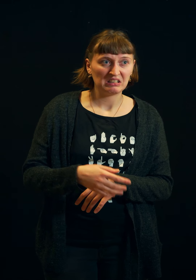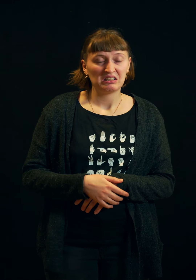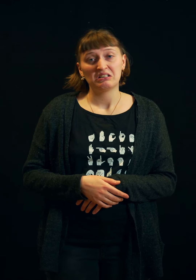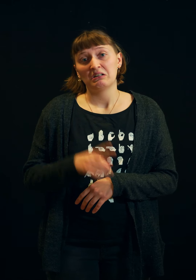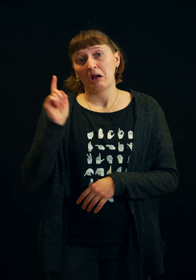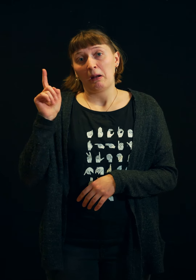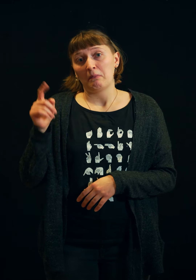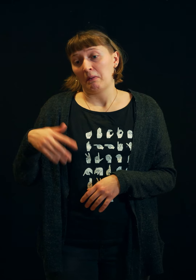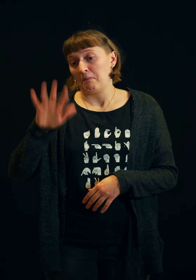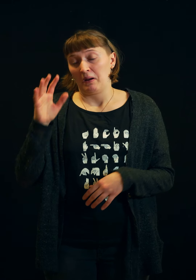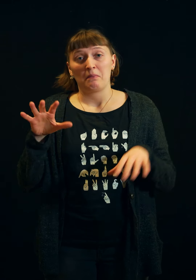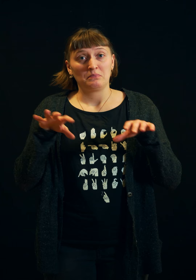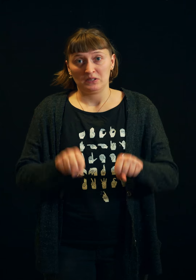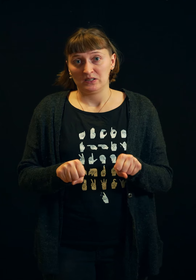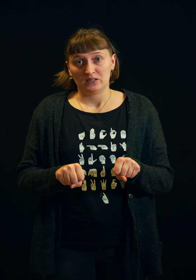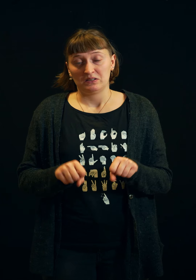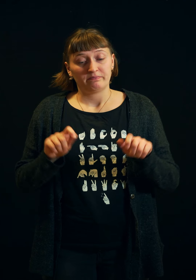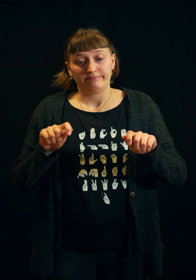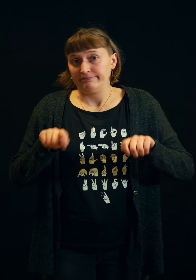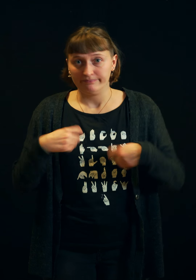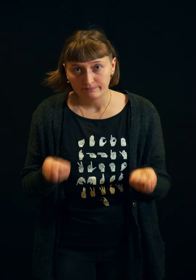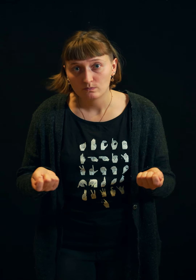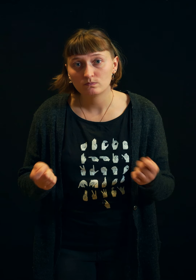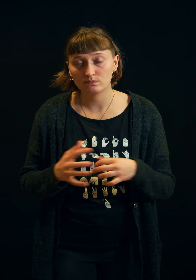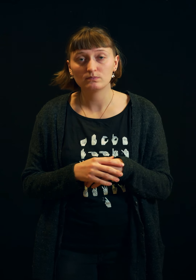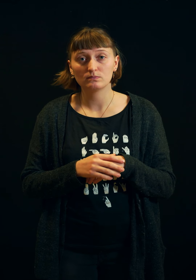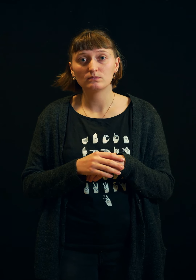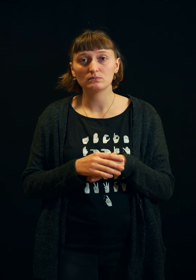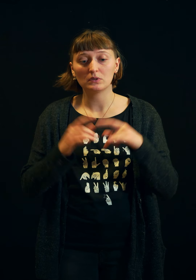doch war das jetzt alles, denn alles war weg, bis